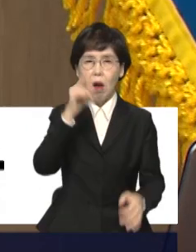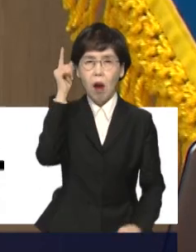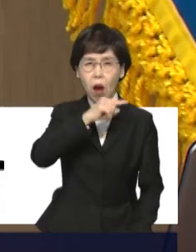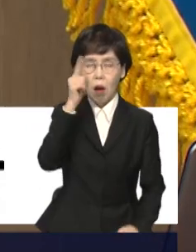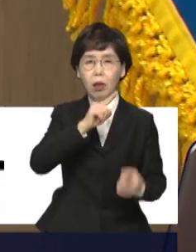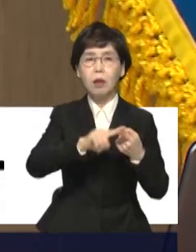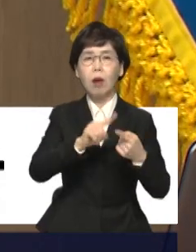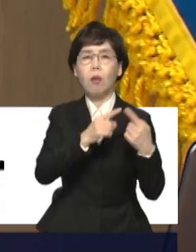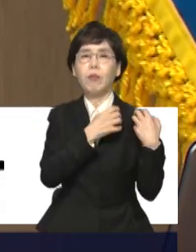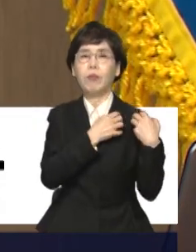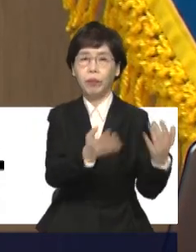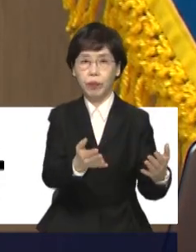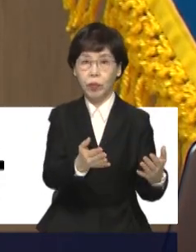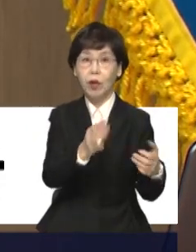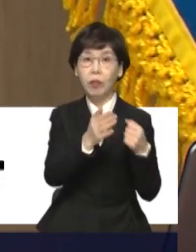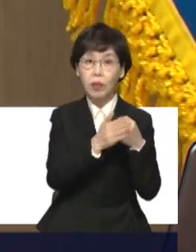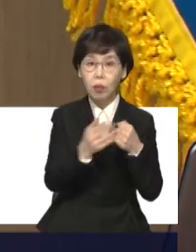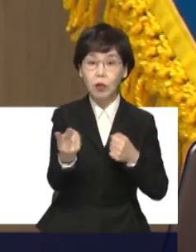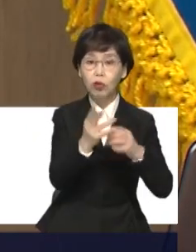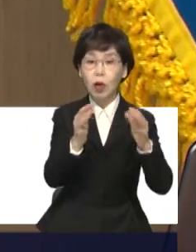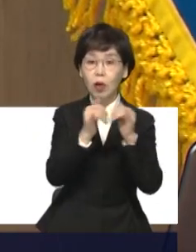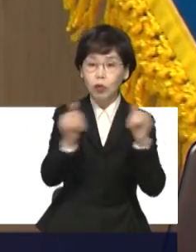그 여파로 양국 국민과 재일동포들이